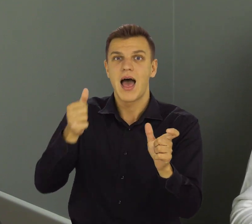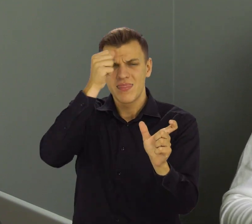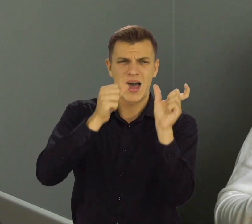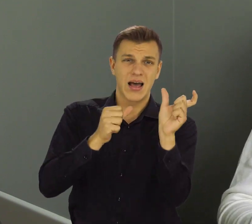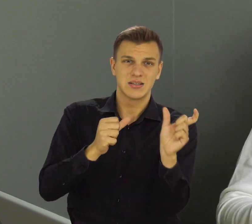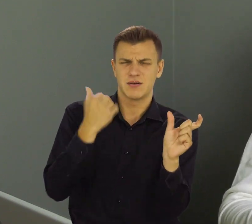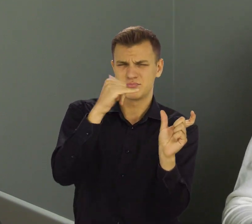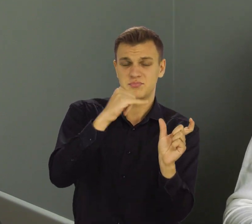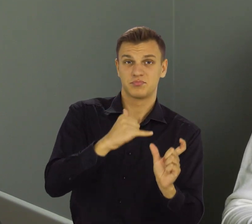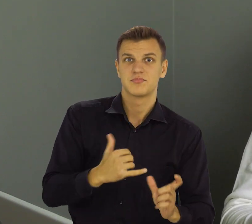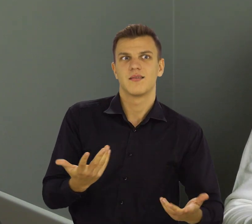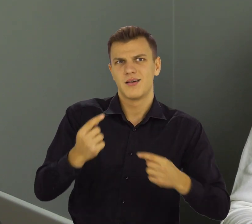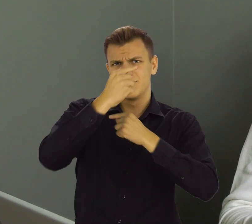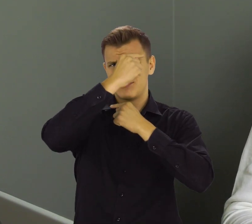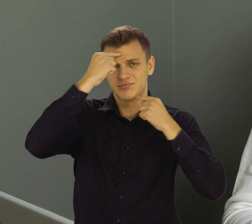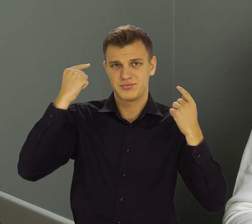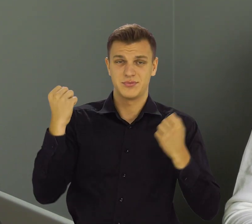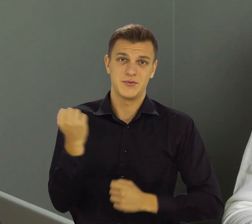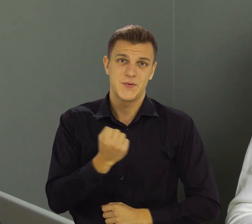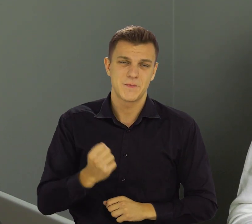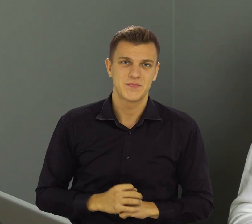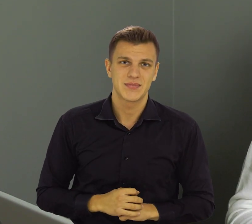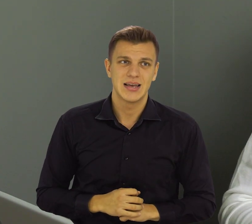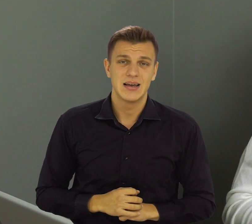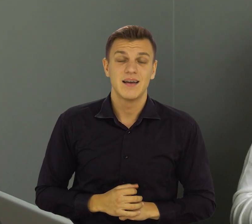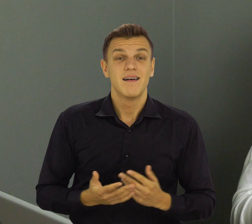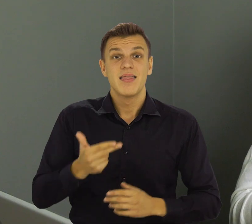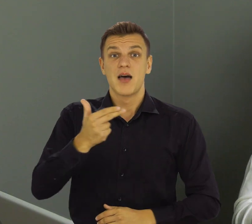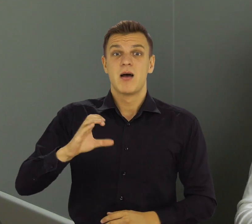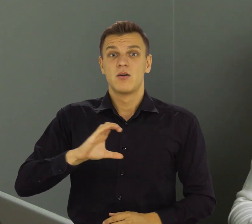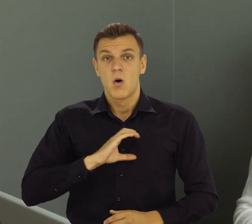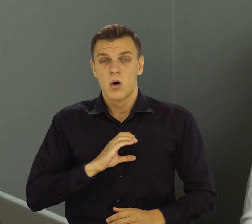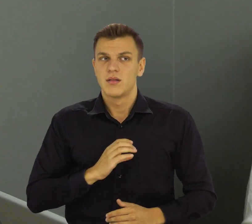Każda sytuacja jest opisana innym akronimem, więc znajdziemy ich mnóstwo.